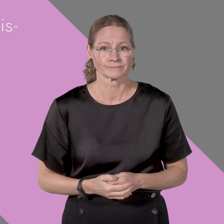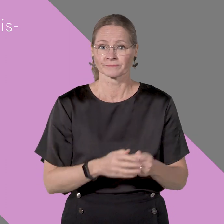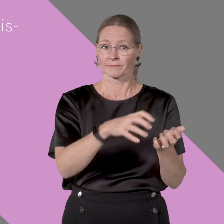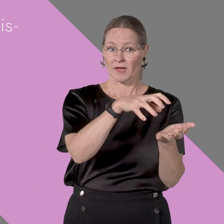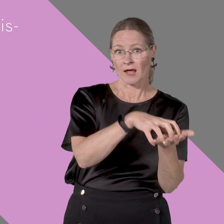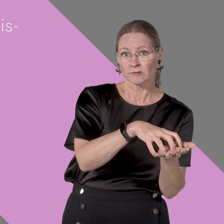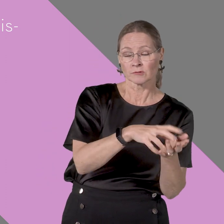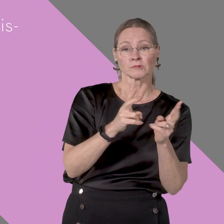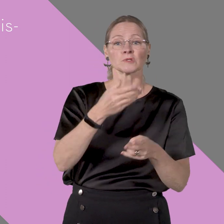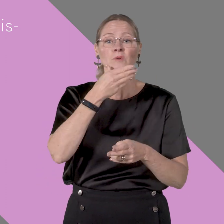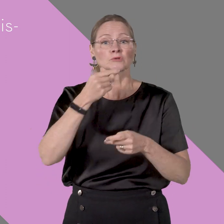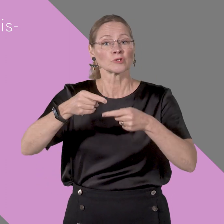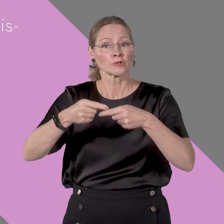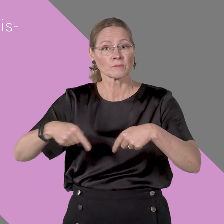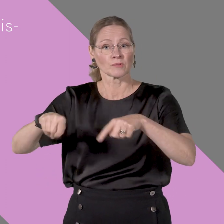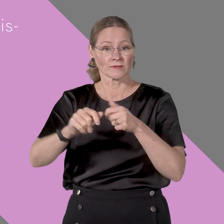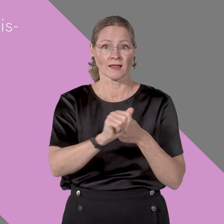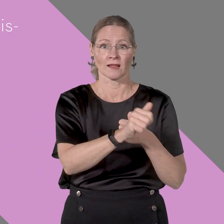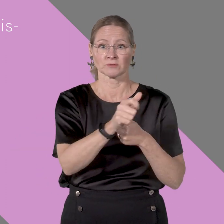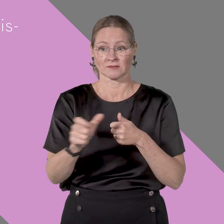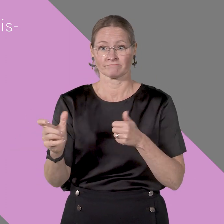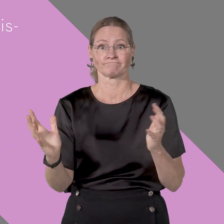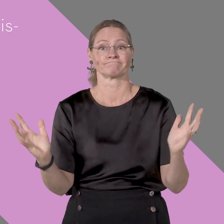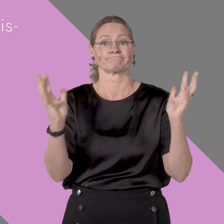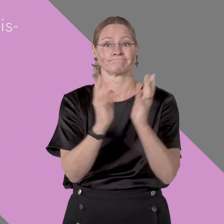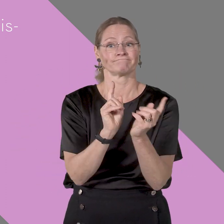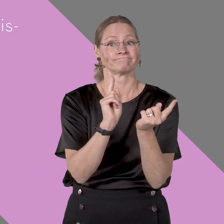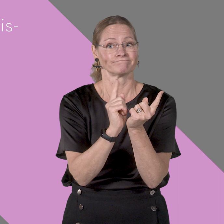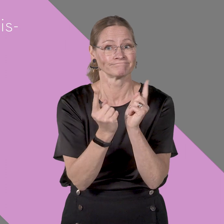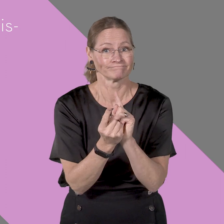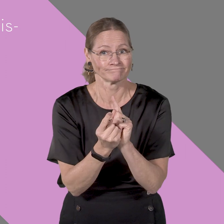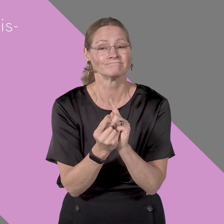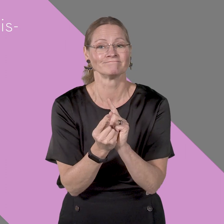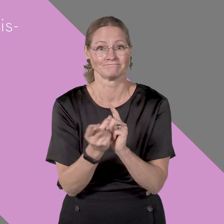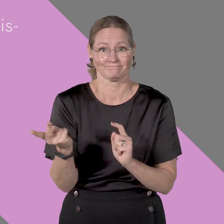Hallitus tapasi myös nuorisotoimikunnan edustajia, -